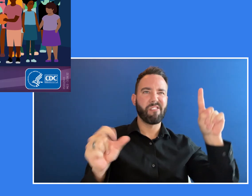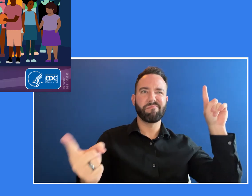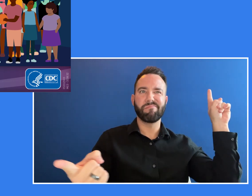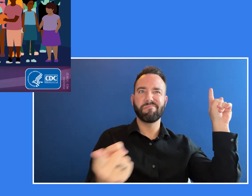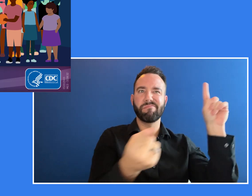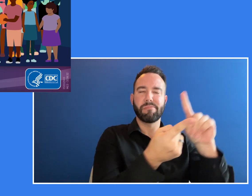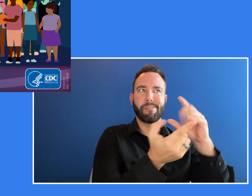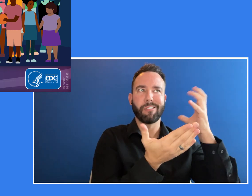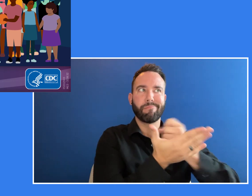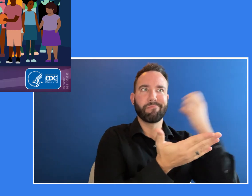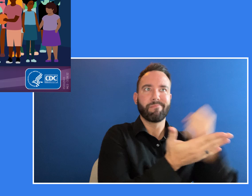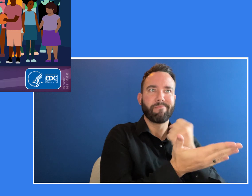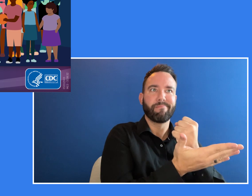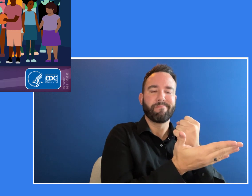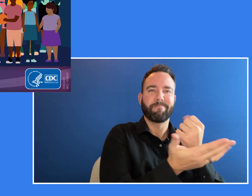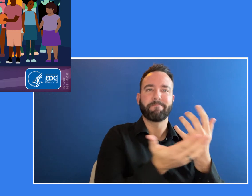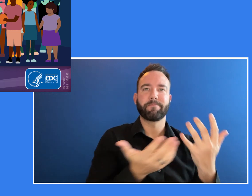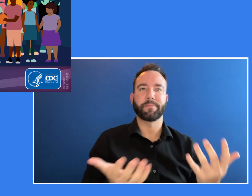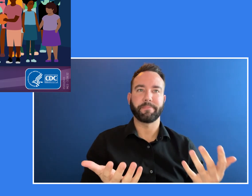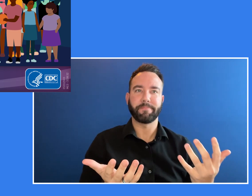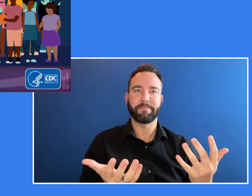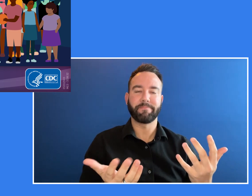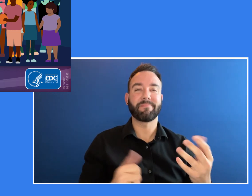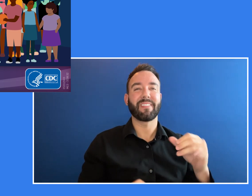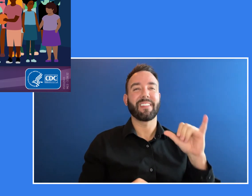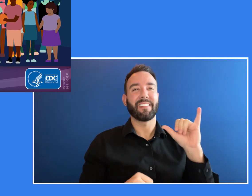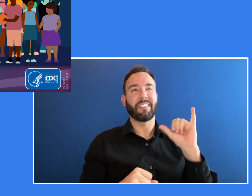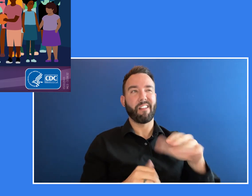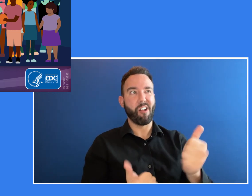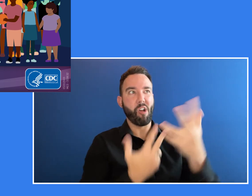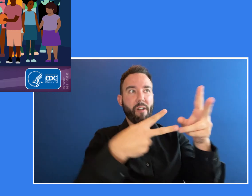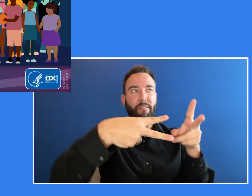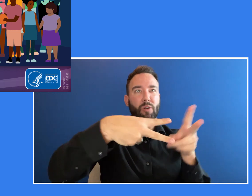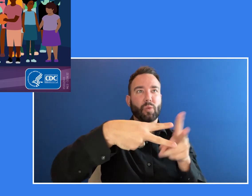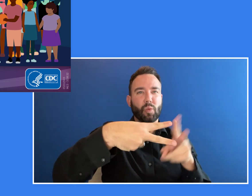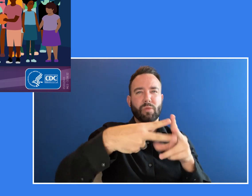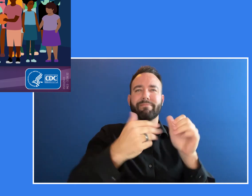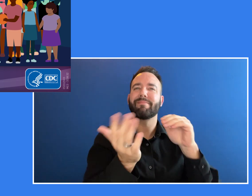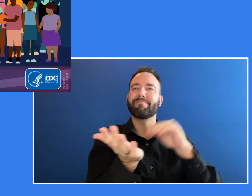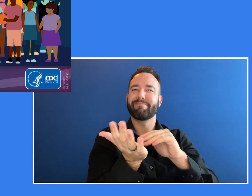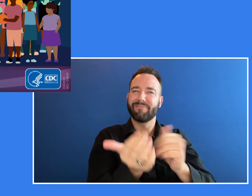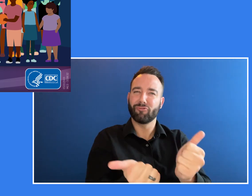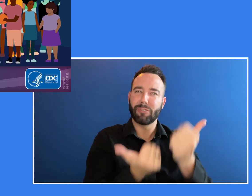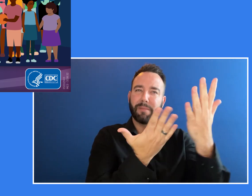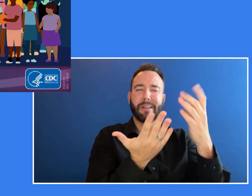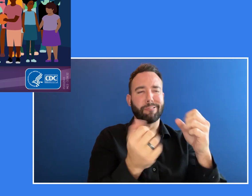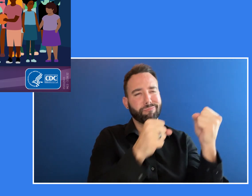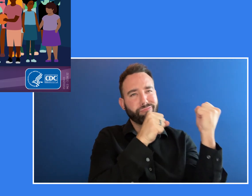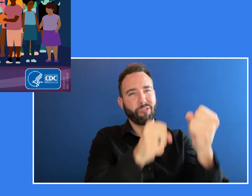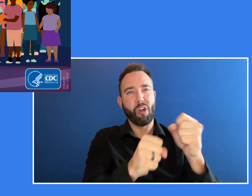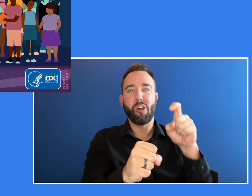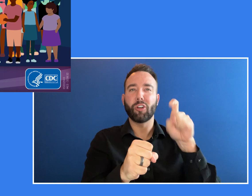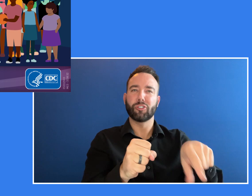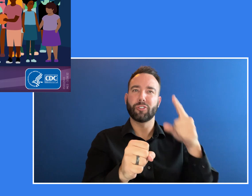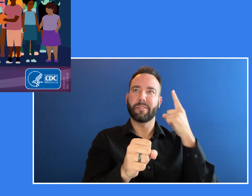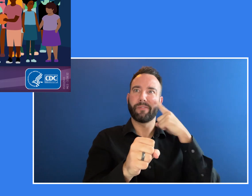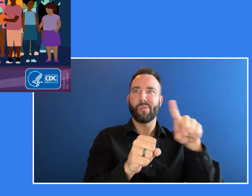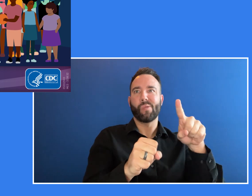Menos de la mitad de los niños de 2 a 9 años y poco más de la mitad de los niños de 10 a 16 años